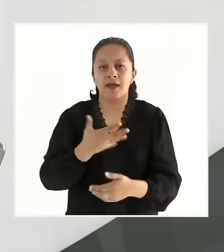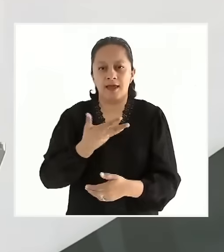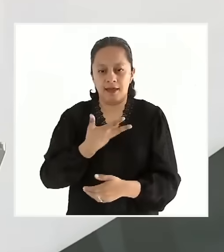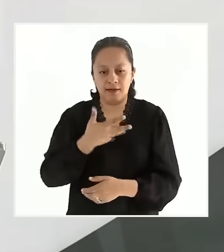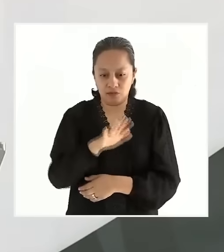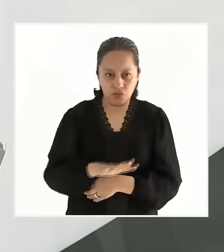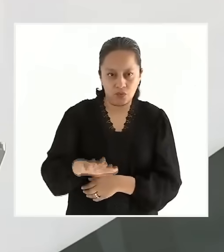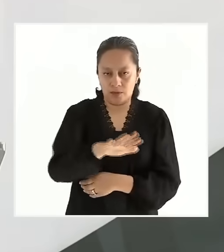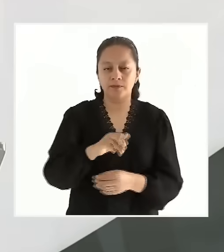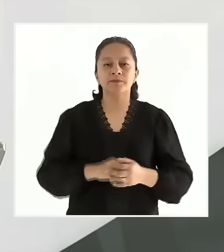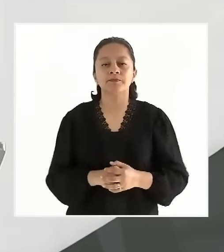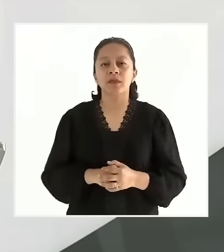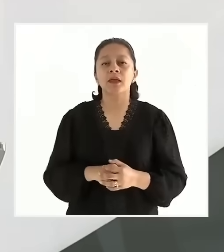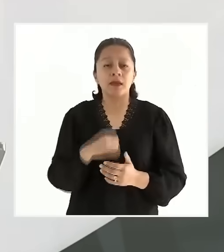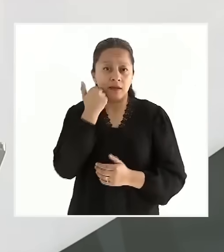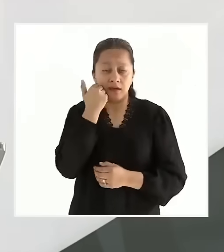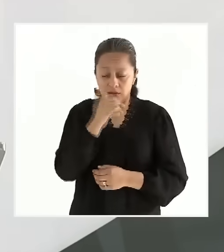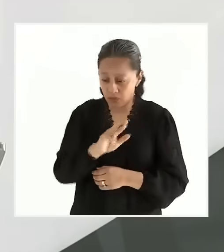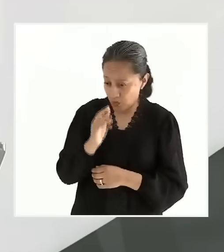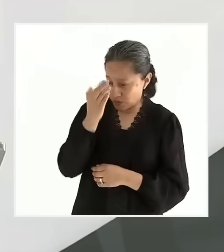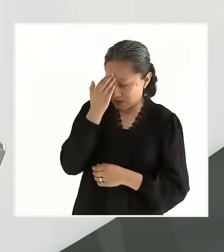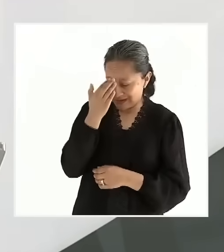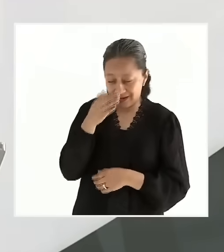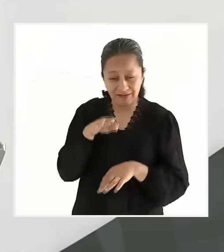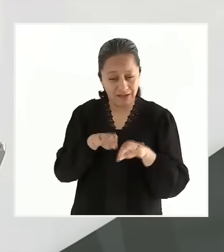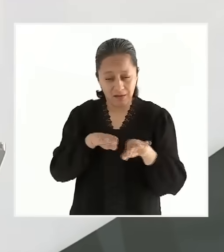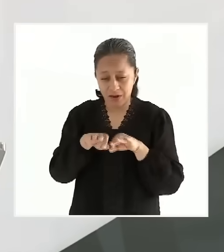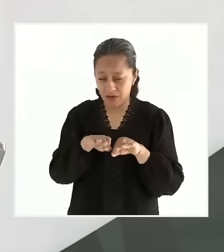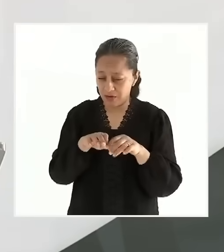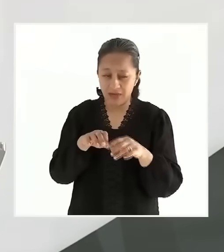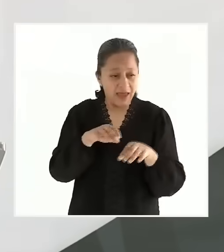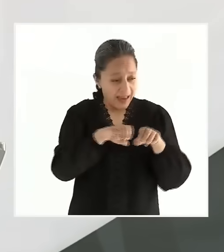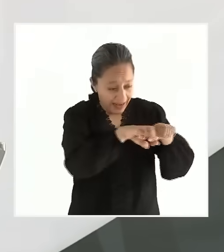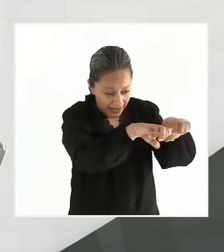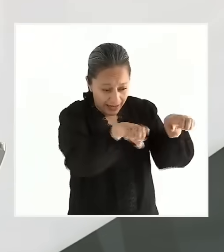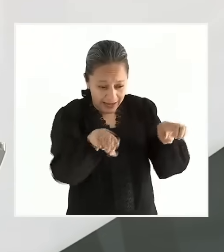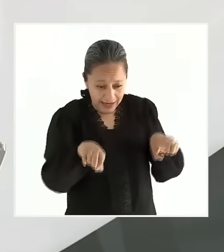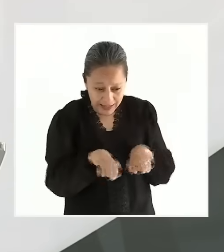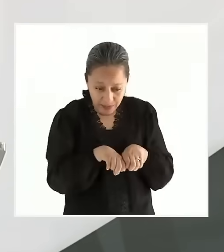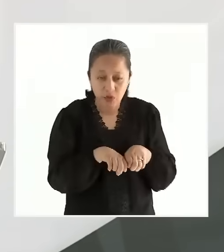Quiero reconocer el trabajo de todo este año, de todo el equipo, de la maestra Emilia Calleja,